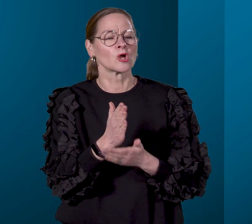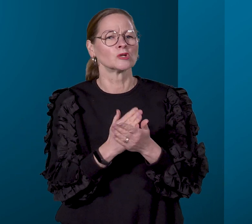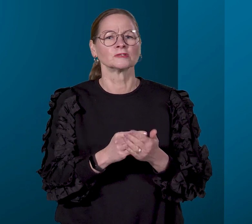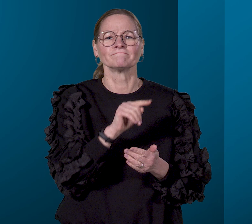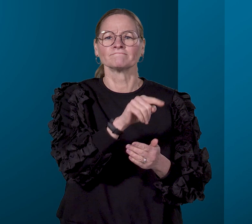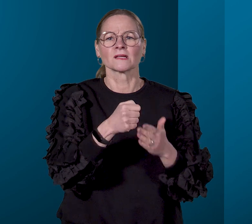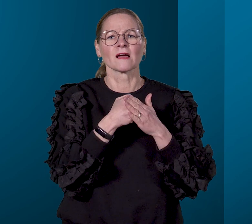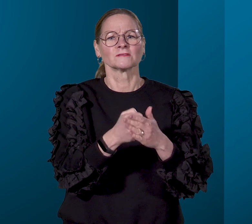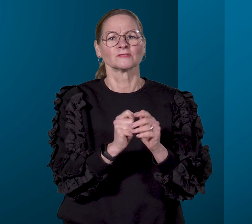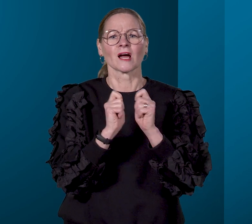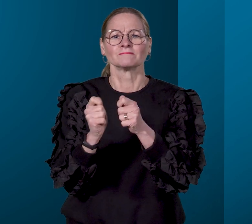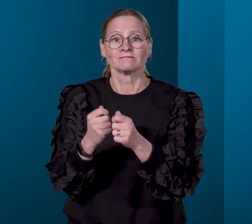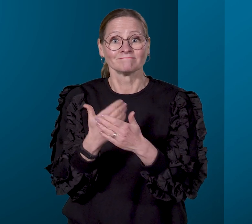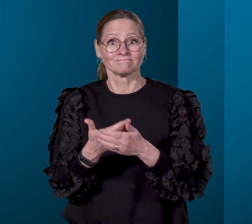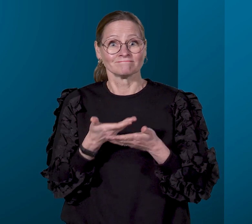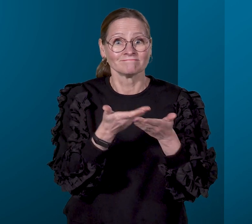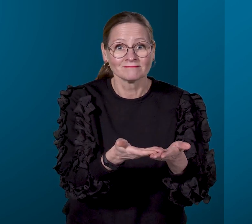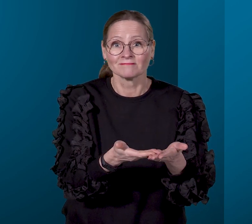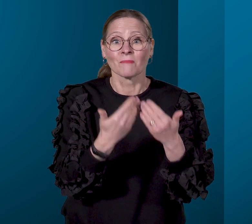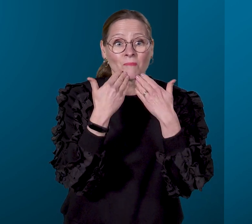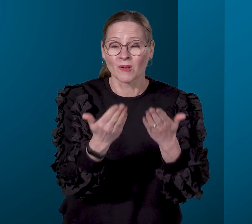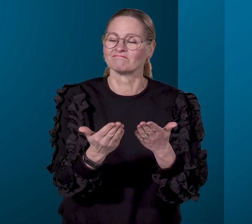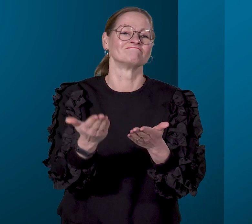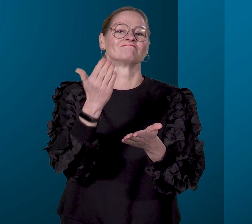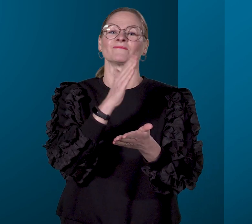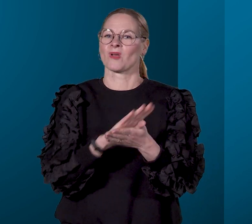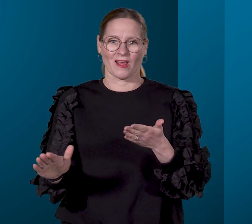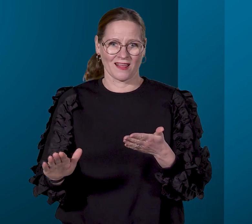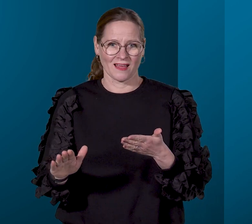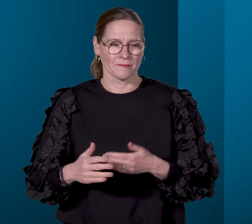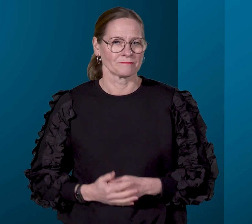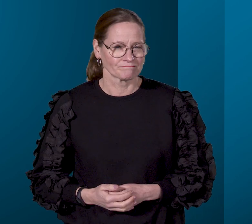Joihinkin avustushakemuksiin rahaa ei ole myönnetty ollenkaan.